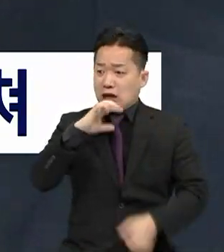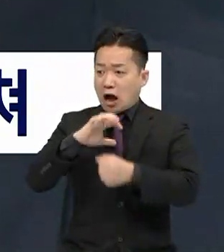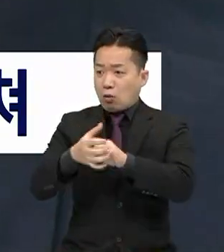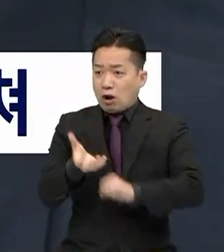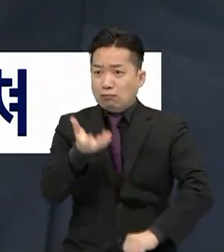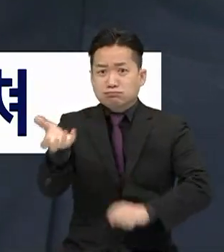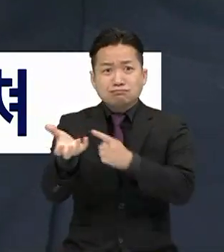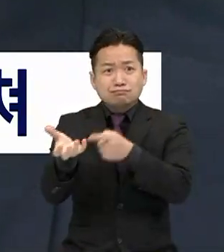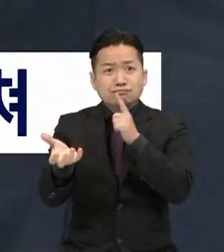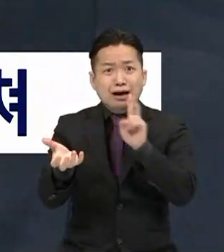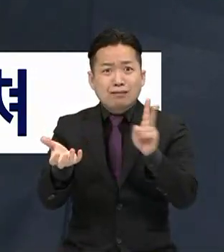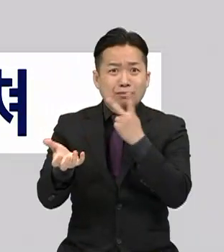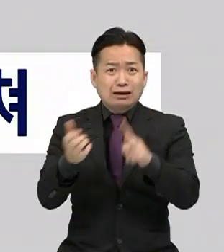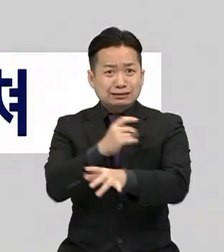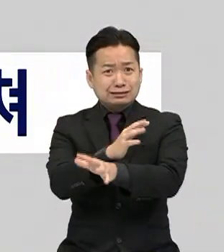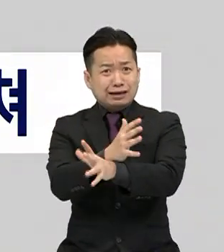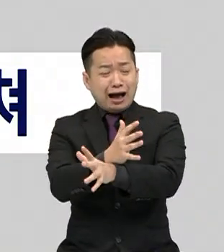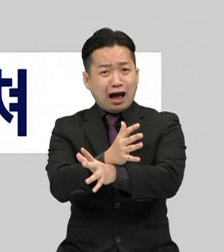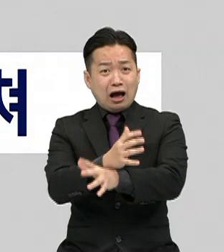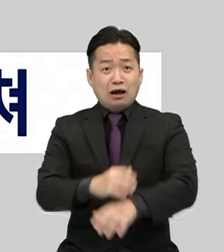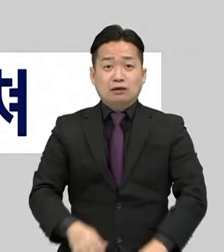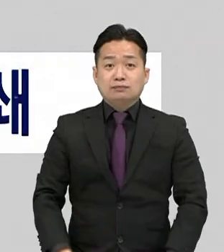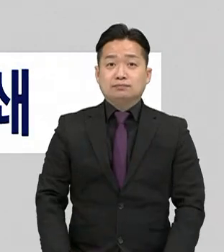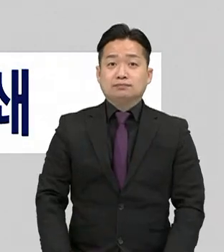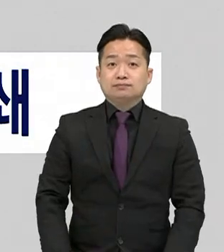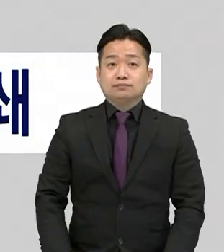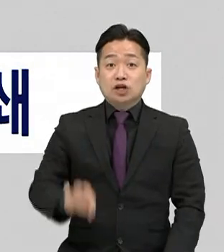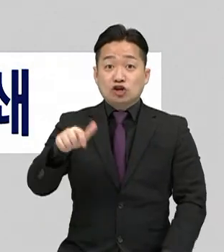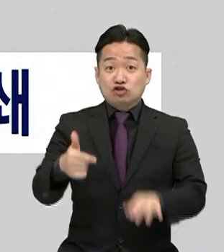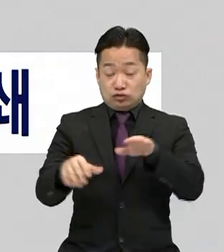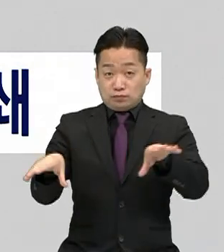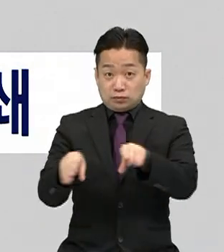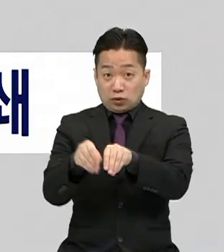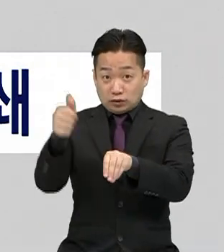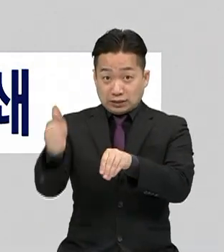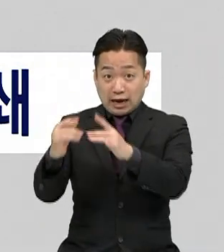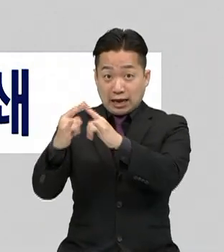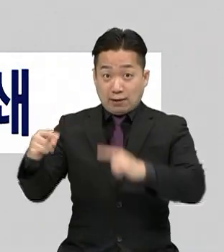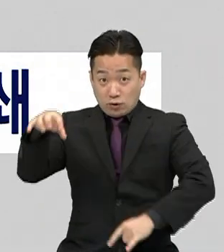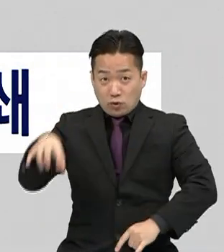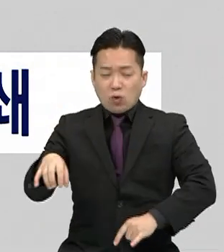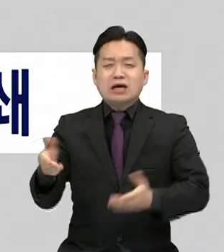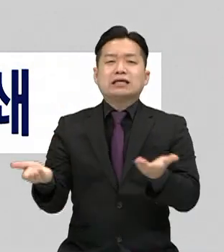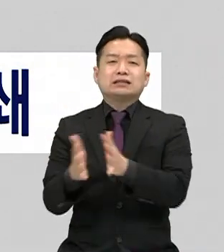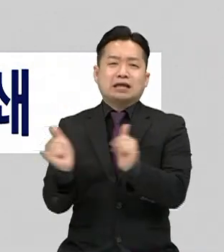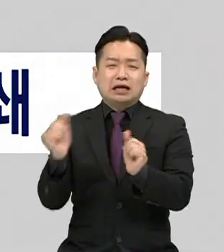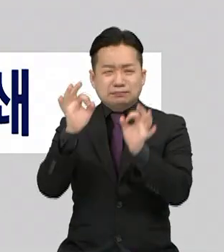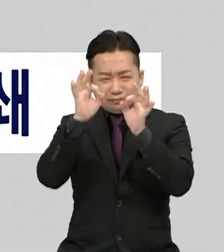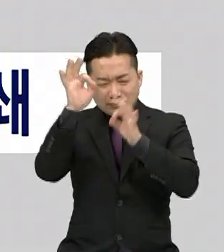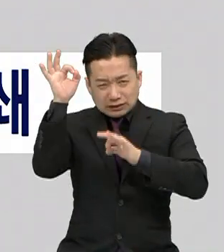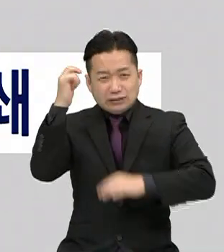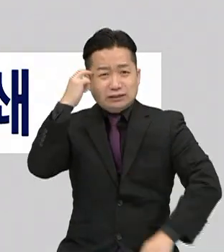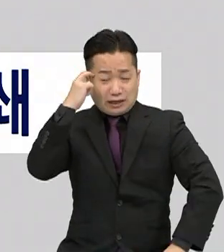비난이 빗발쳤습니다. 윤 전 총장 캠프는 실무자가 가볍게 생각해 사진을 게재했다가 실수를 인정하고 바로 내렸다.